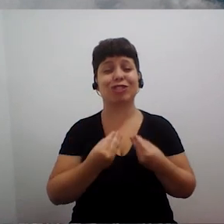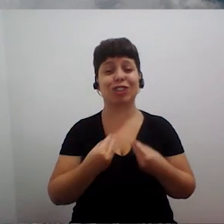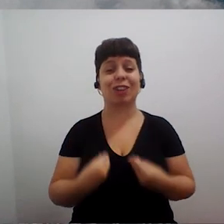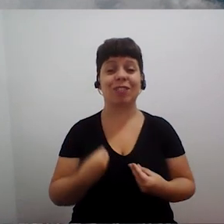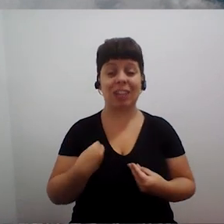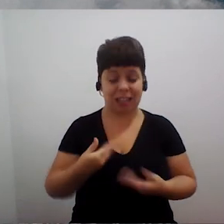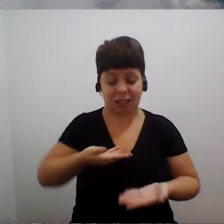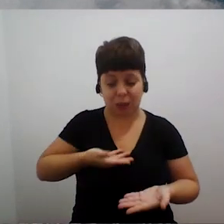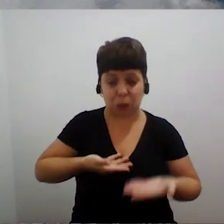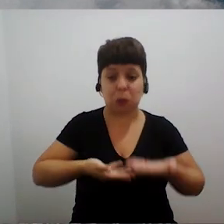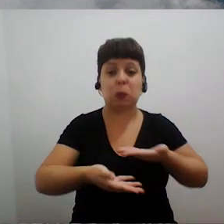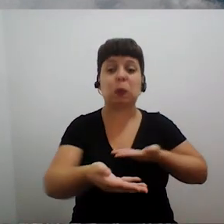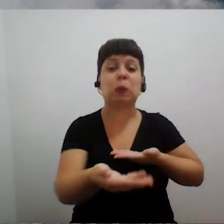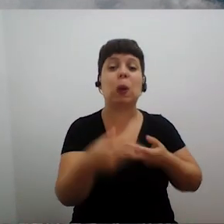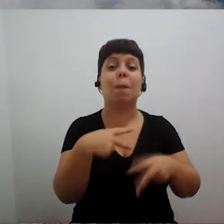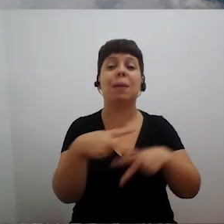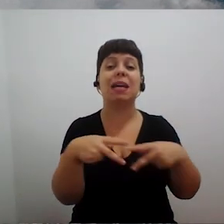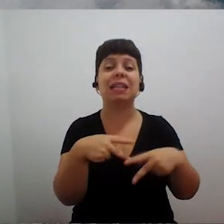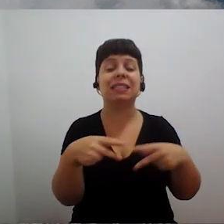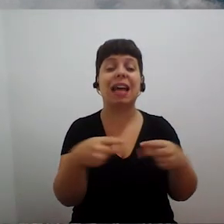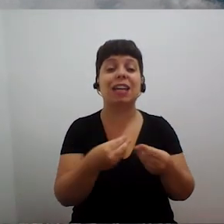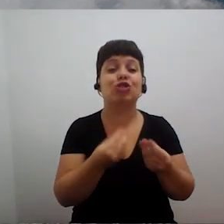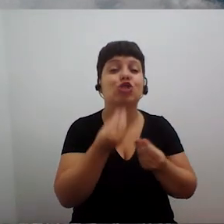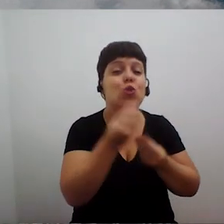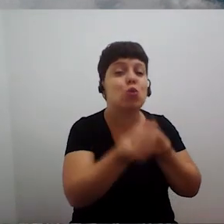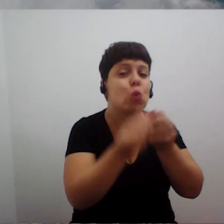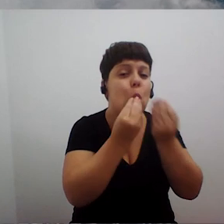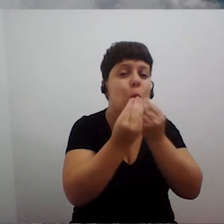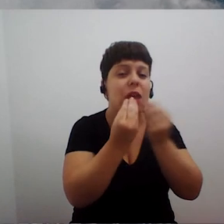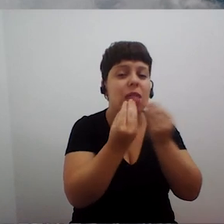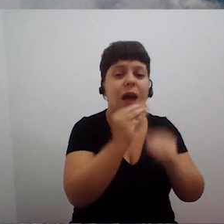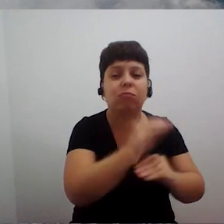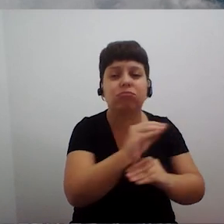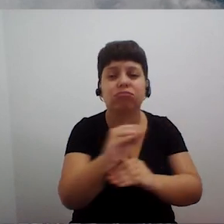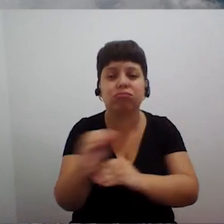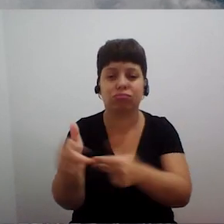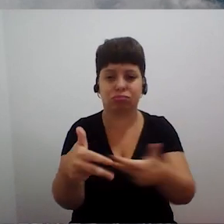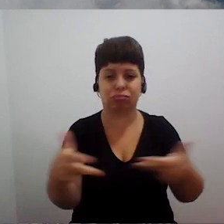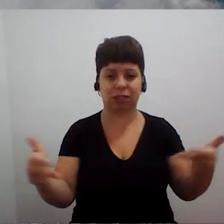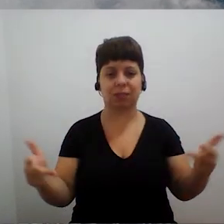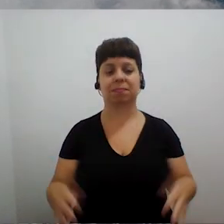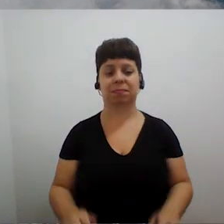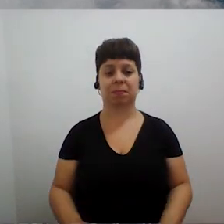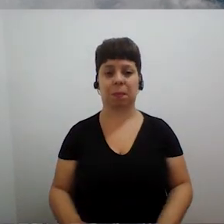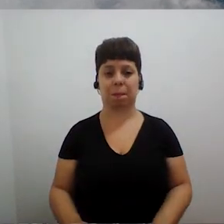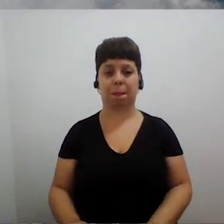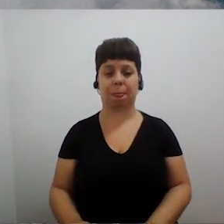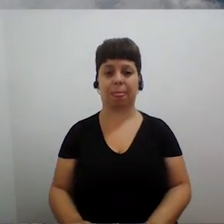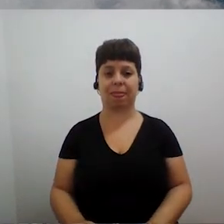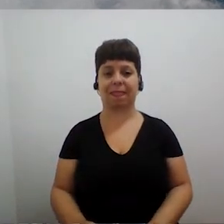ofertas que alimentem a diversidade marinha. Esta por sua vez na cadeia ecológica vai alimentar